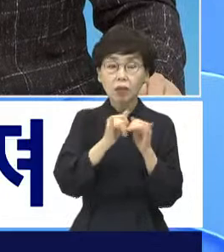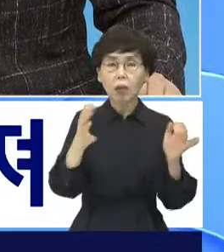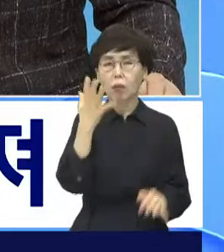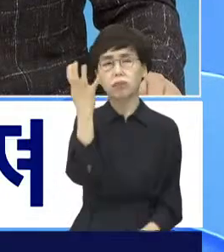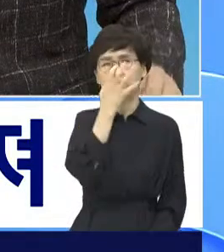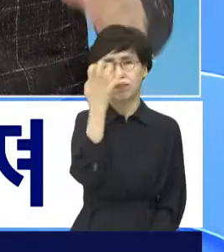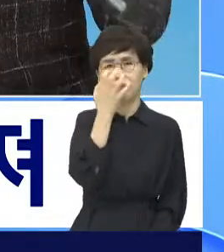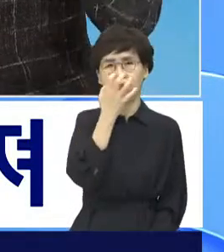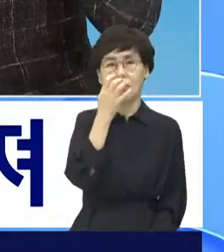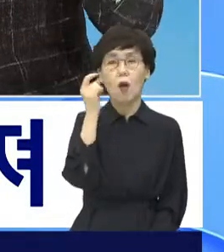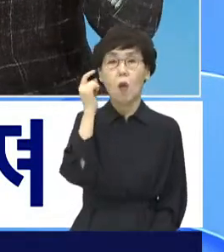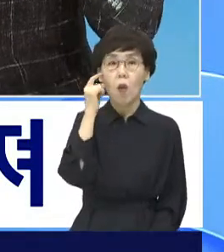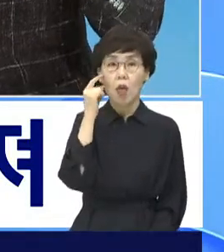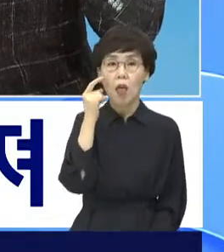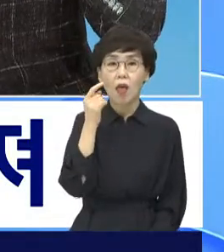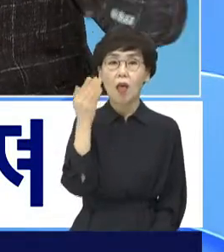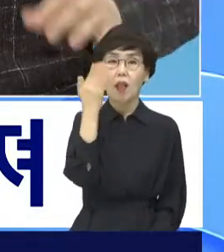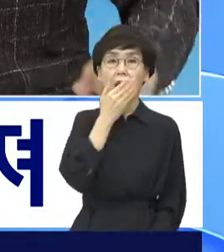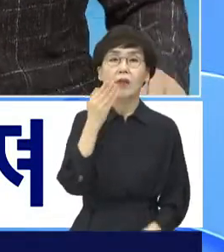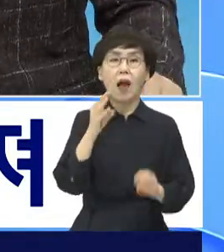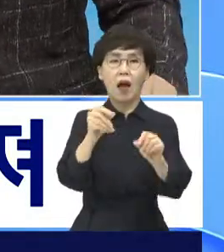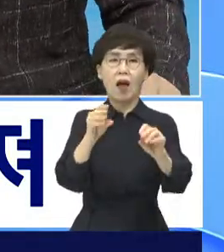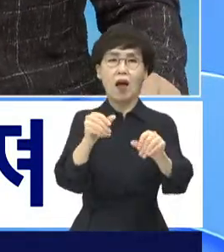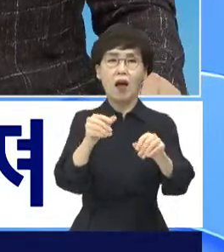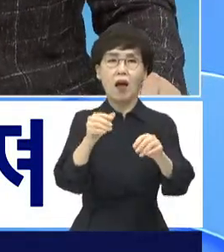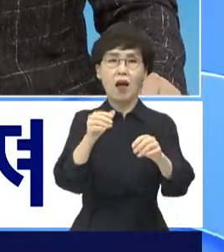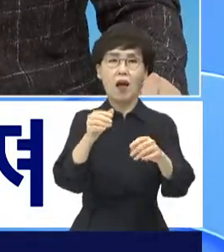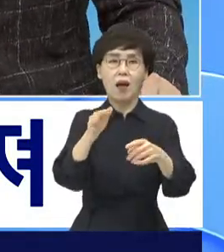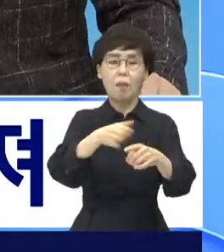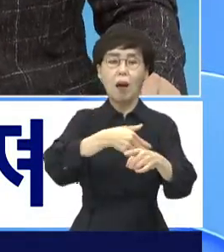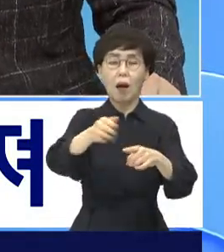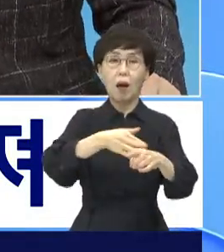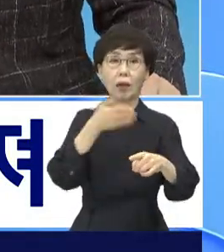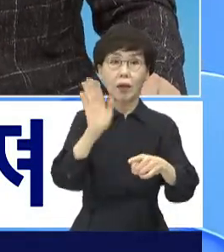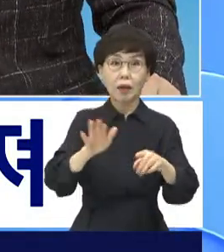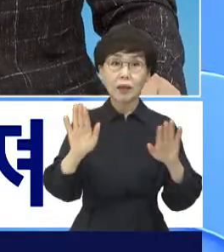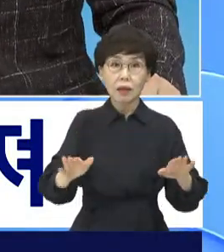그 이유 중에 하나가 설탕시럽을 발라야 하는데 지금 설탕 가격이 급등세를 보이고